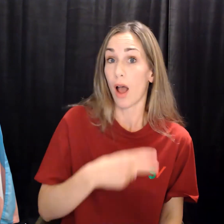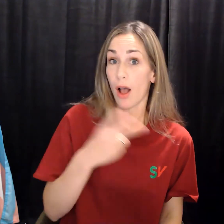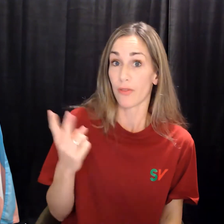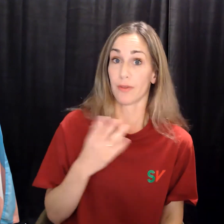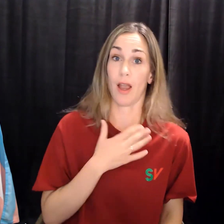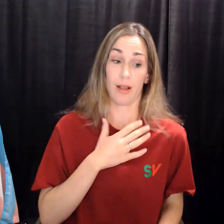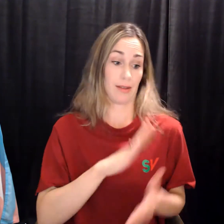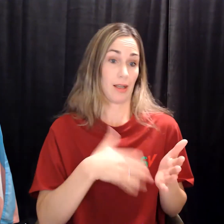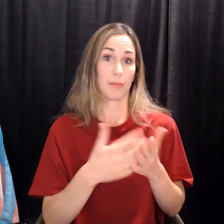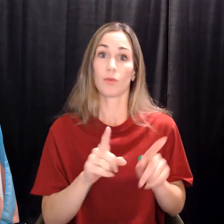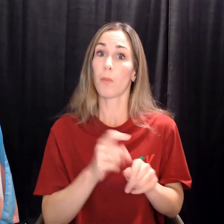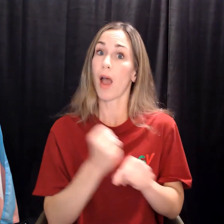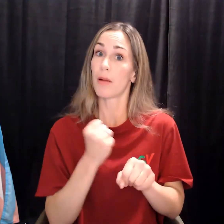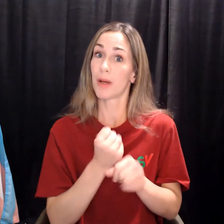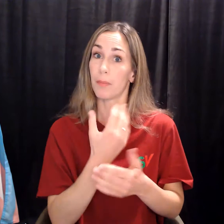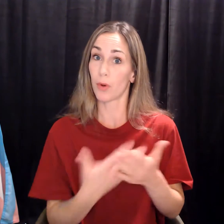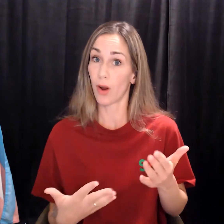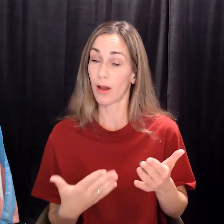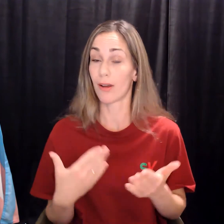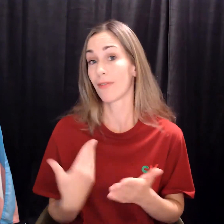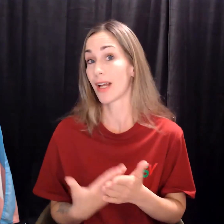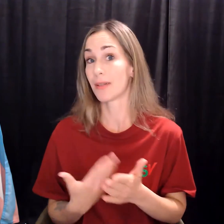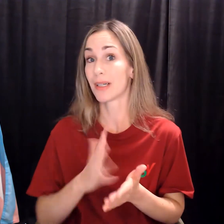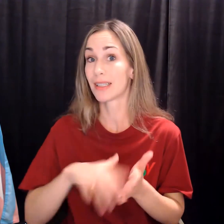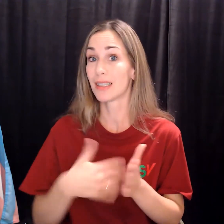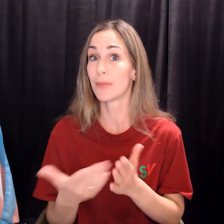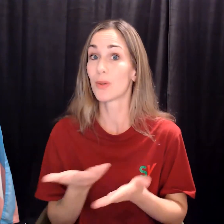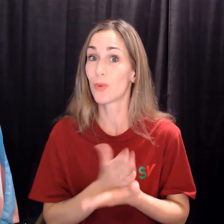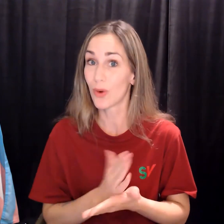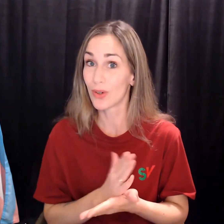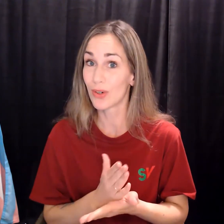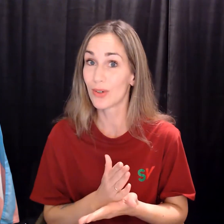Andre har tegnspråk som arbeidsspråk, som tegnspråktolker.